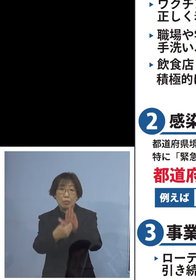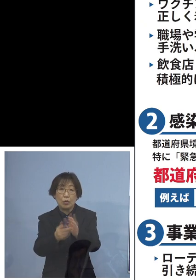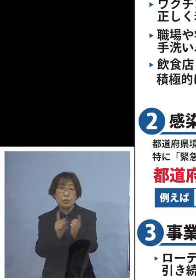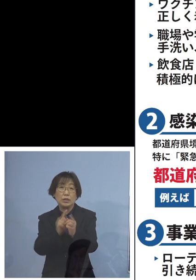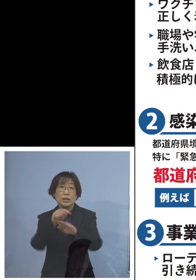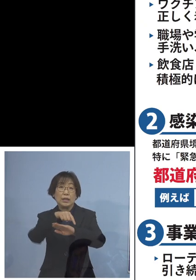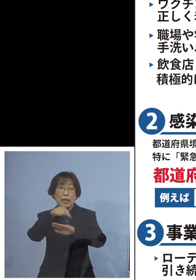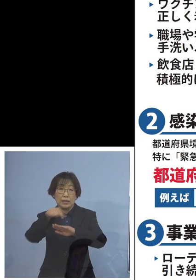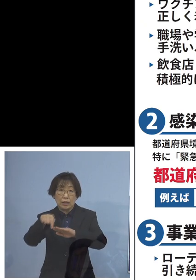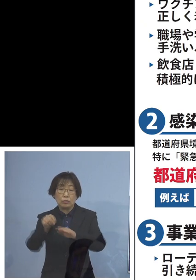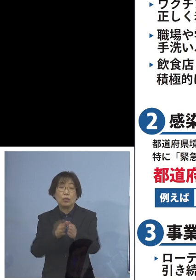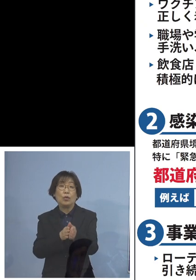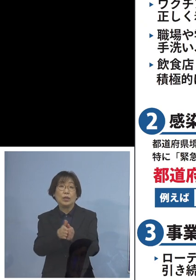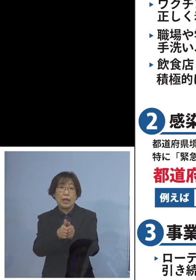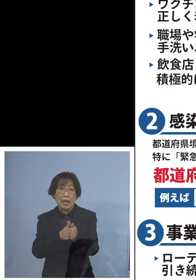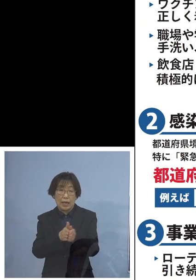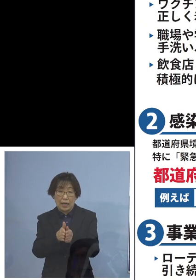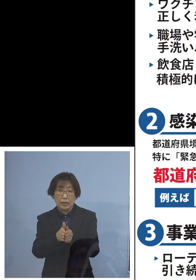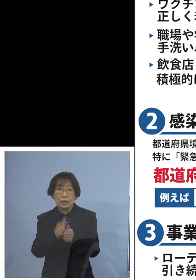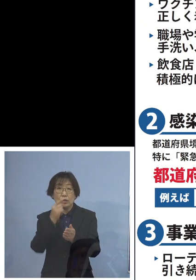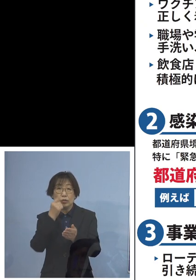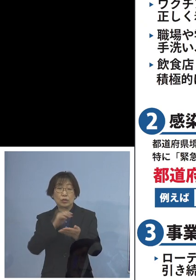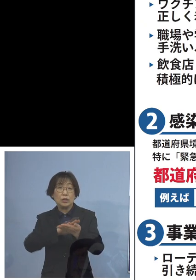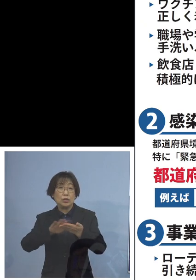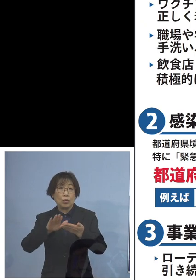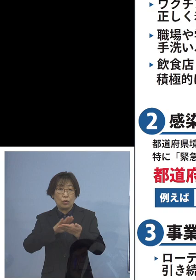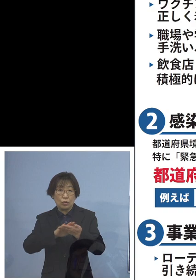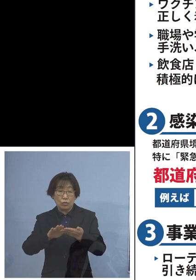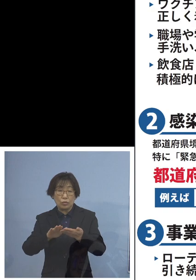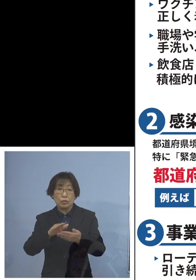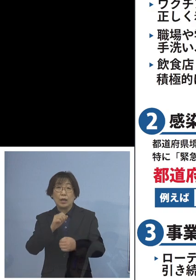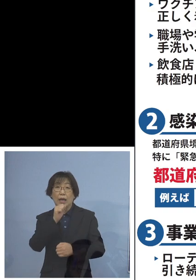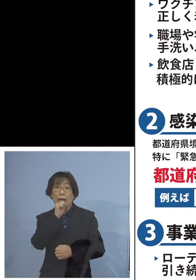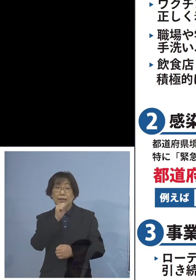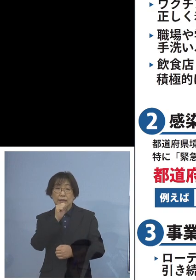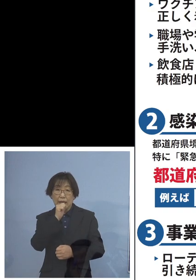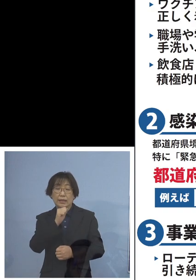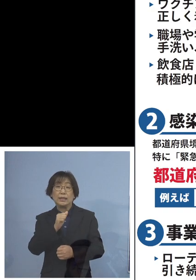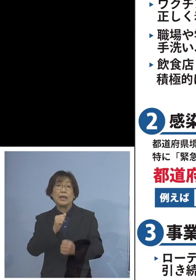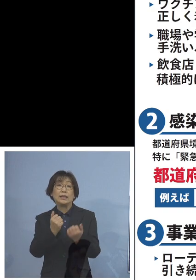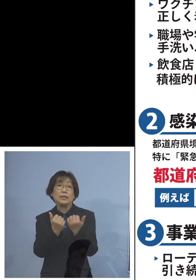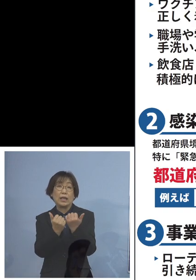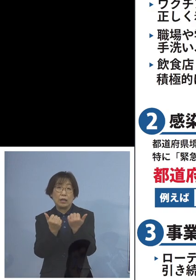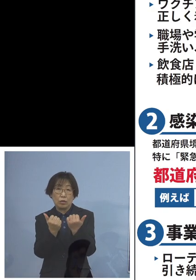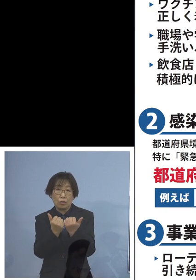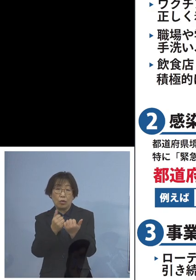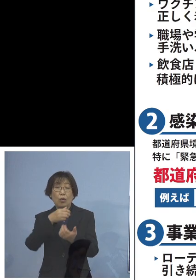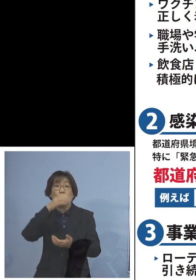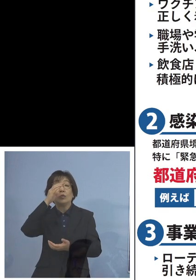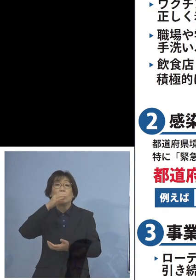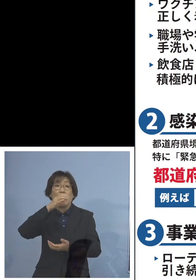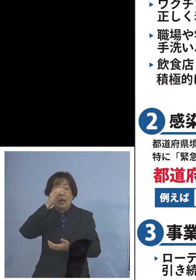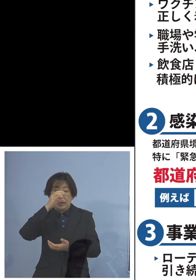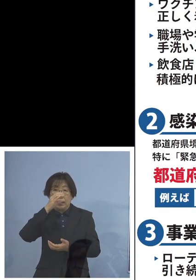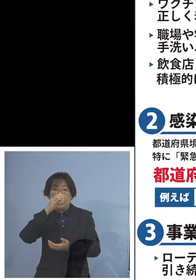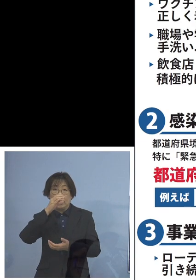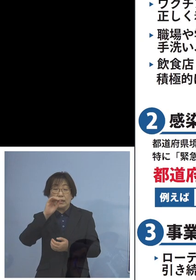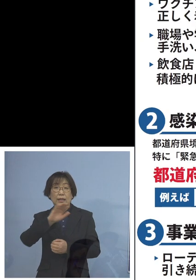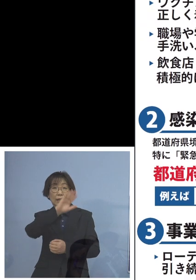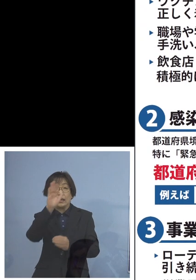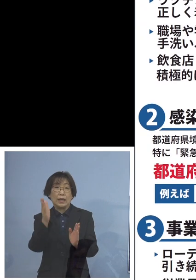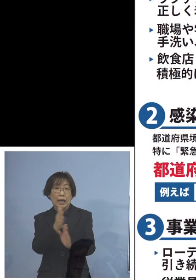手洗い、手指消毒、咳エチケット うがい、換気の徹底をお願いいたします